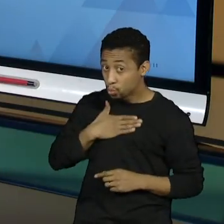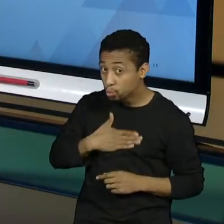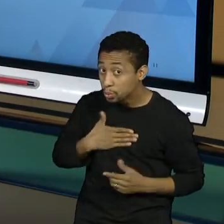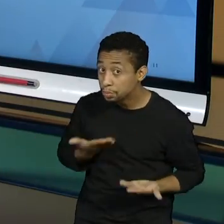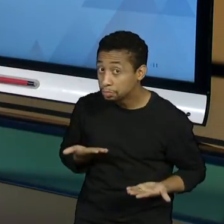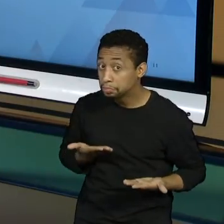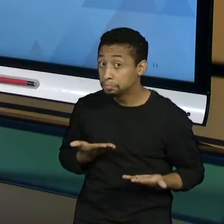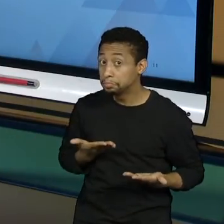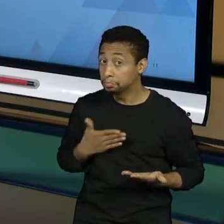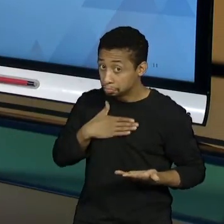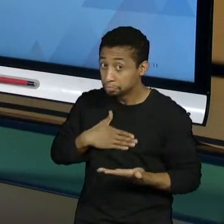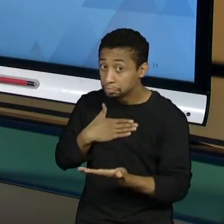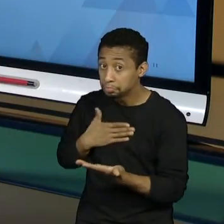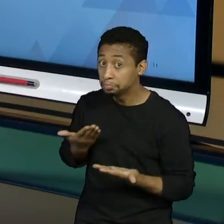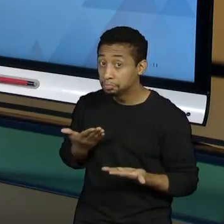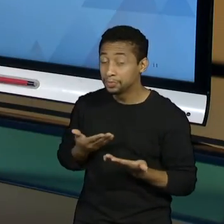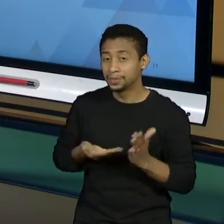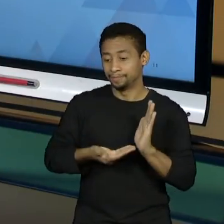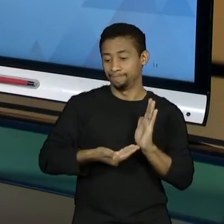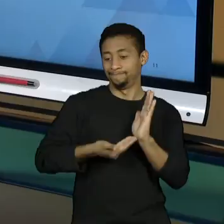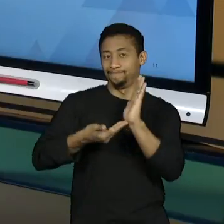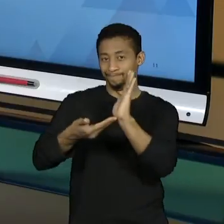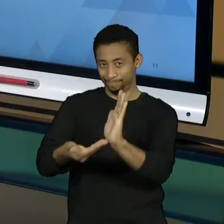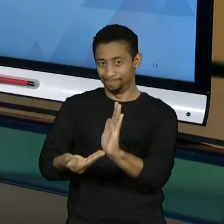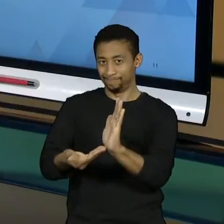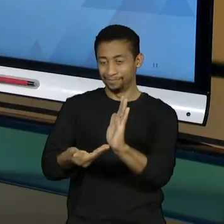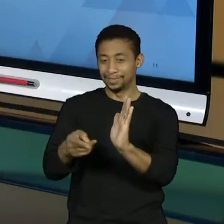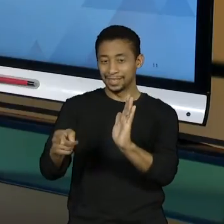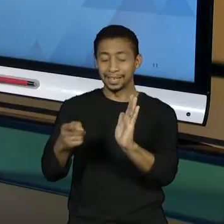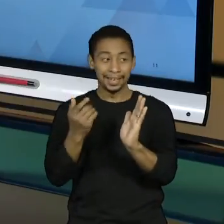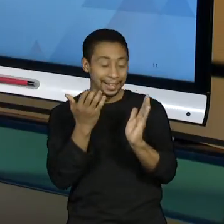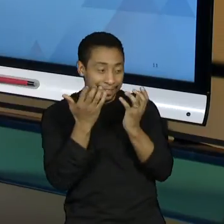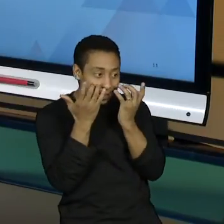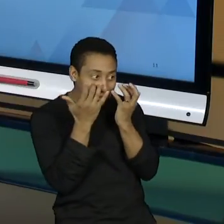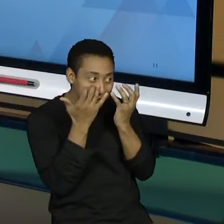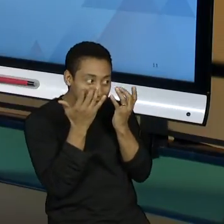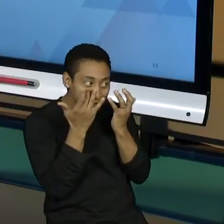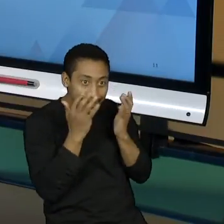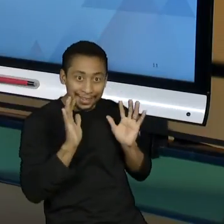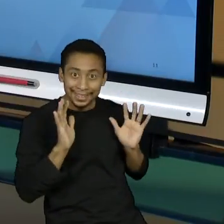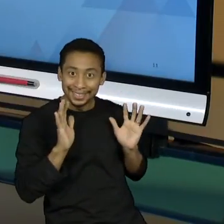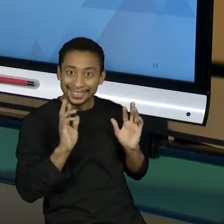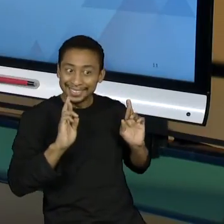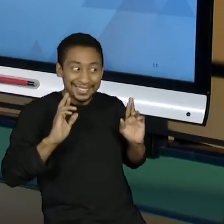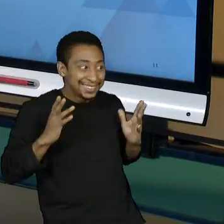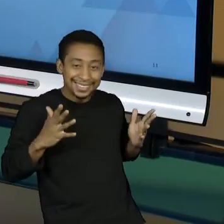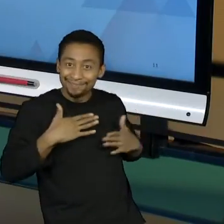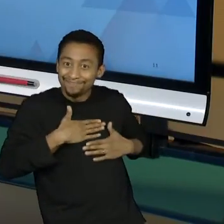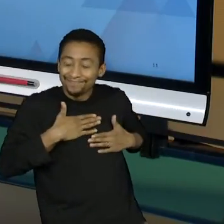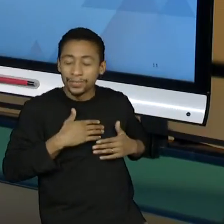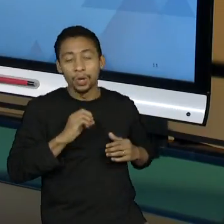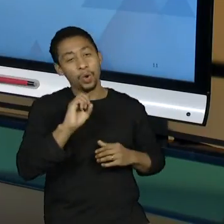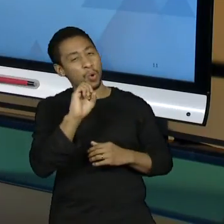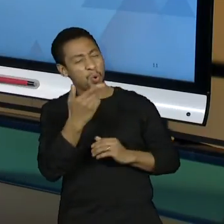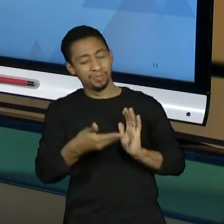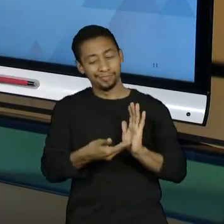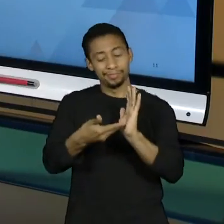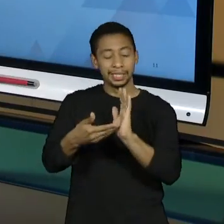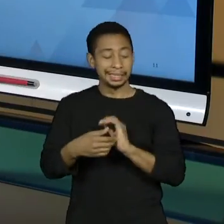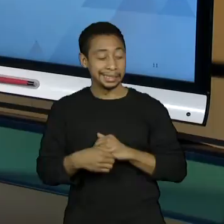QUANDO VOCÊ APRESENTOU, TEVE BRILHO NOS OLHOS? OU TEVE AQUELA COISA, AQUELE OLHAR MEIO "HUM, NÃO ERA BEM ISSO QUE EU ESTAVA IMAGINANDO"?